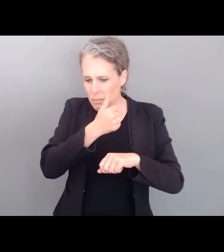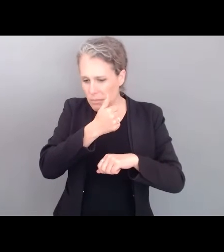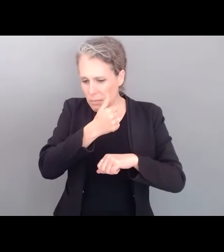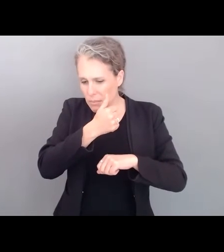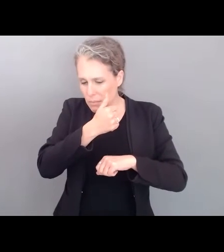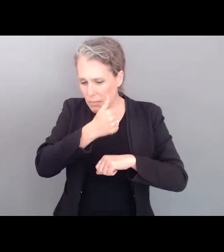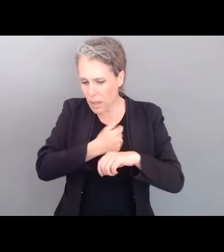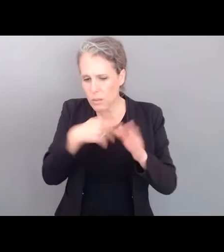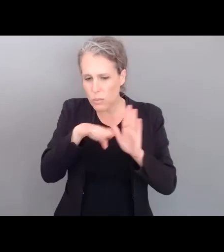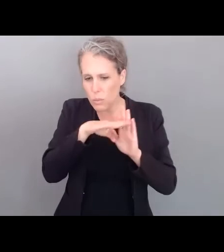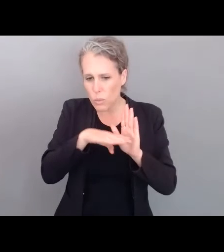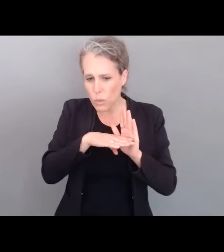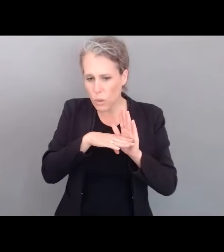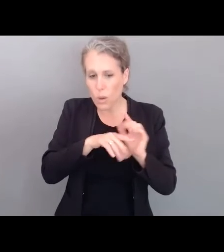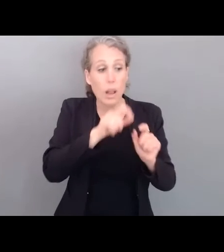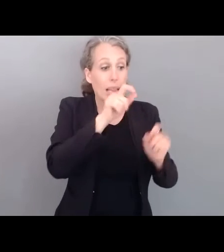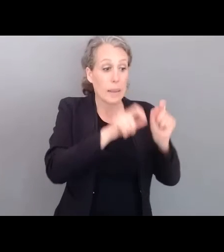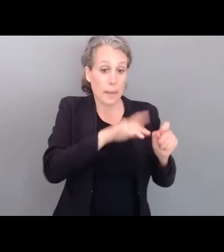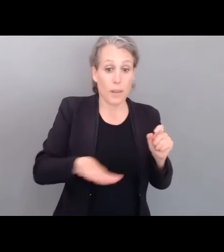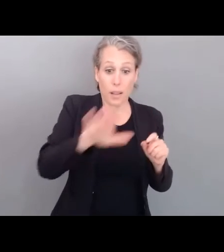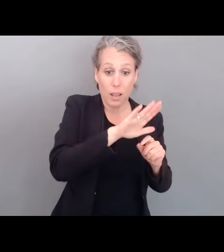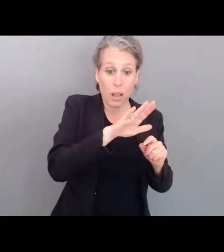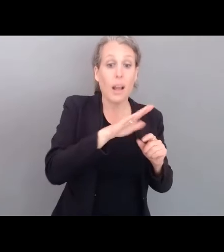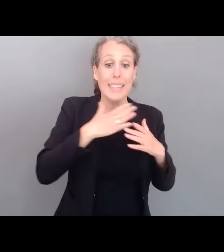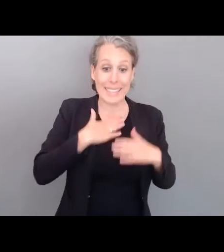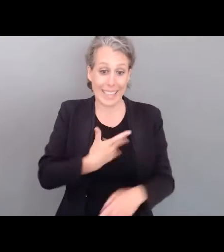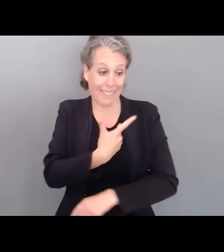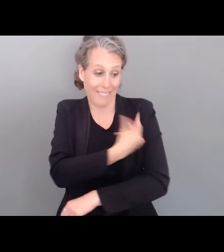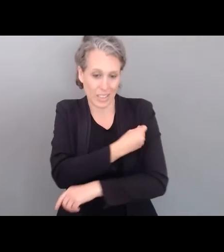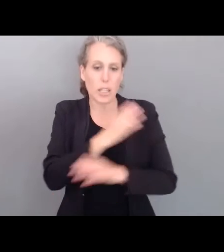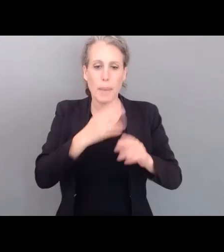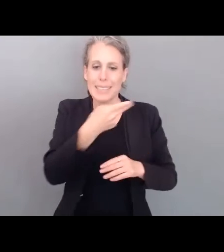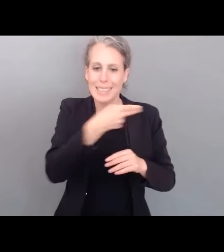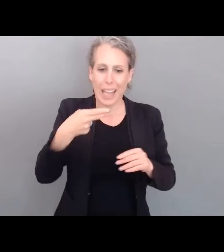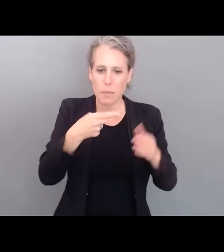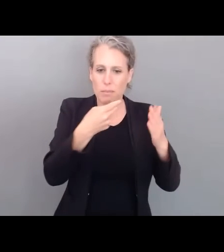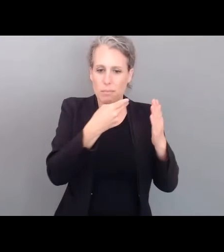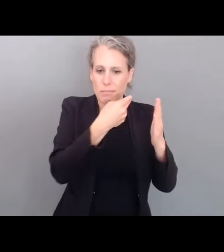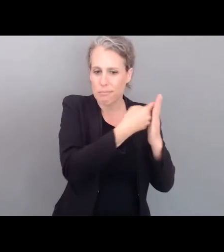disbaltas y preparar para la vacunación, por lo que hemos creado una aplicación que